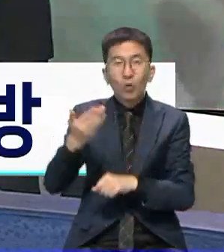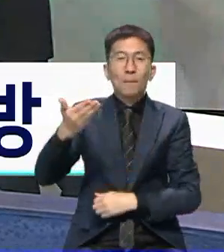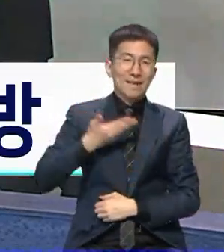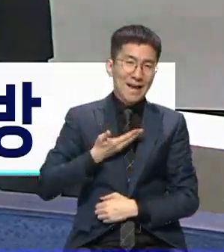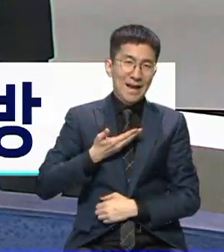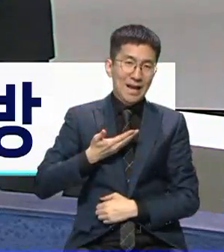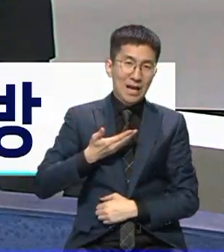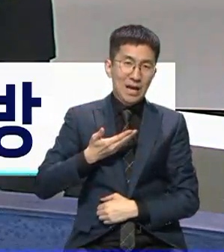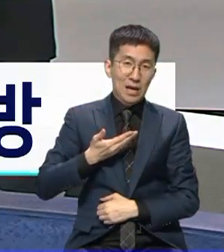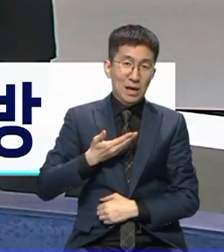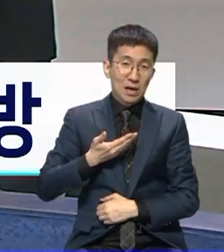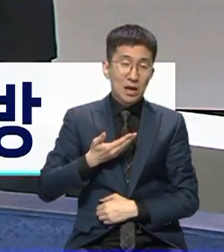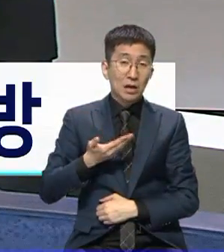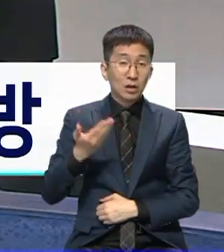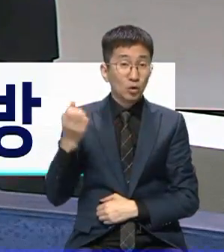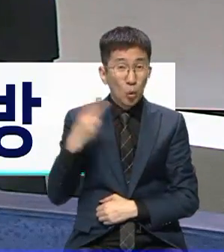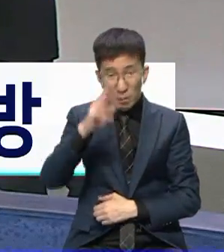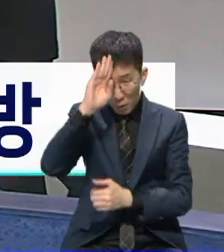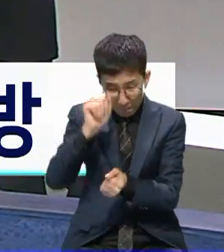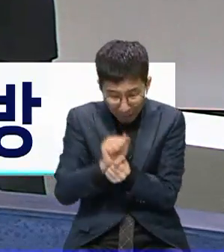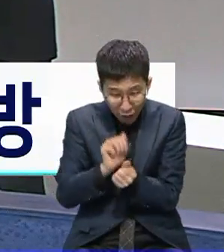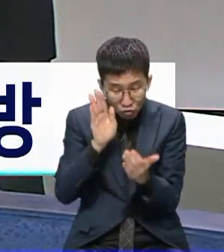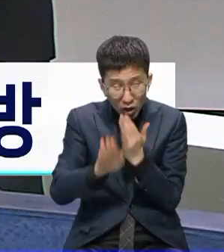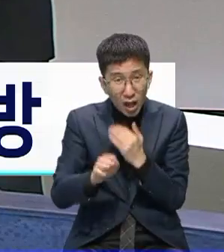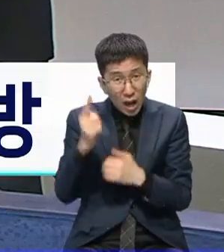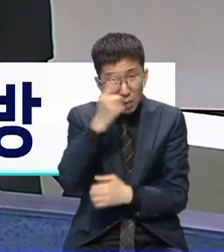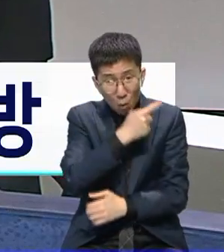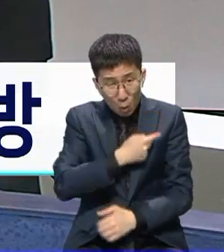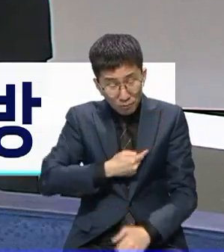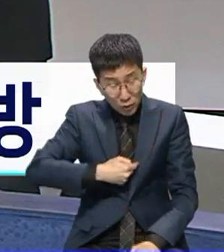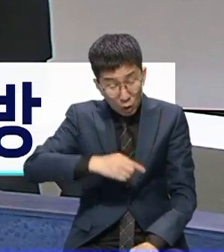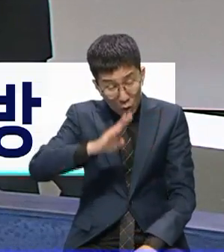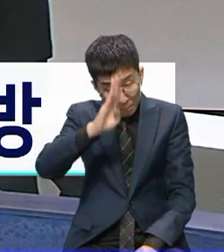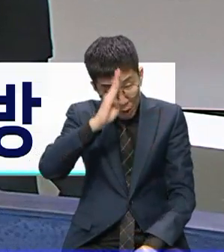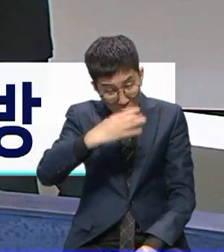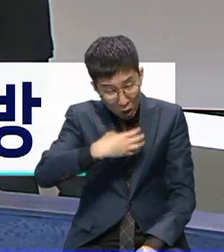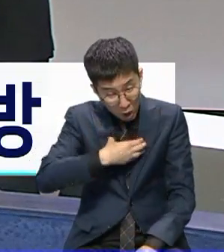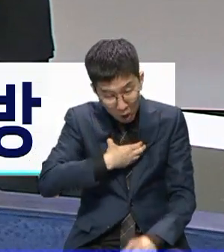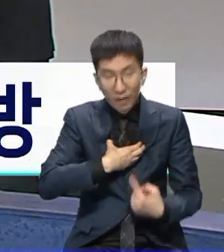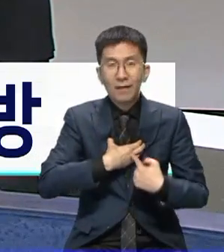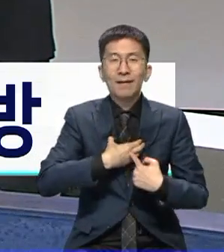또 확진된 뒤에 상태가 나빠지는 것을